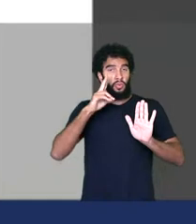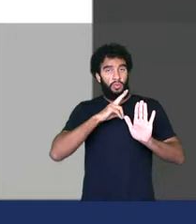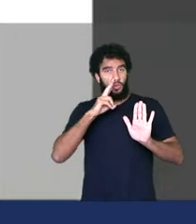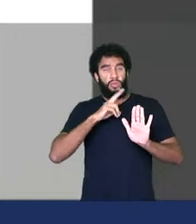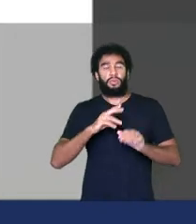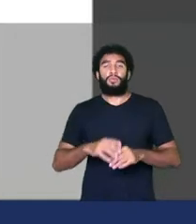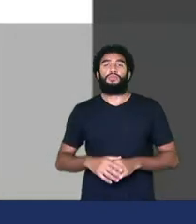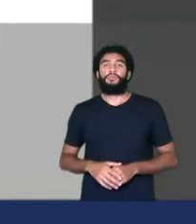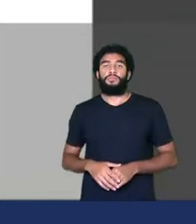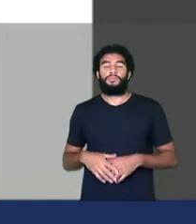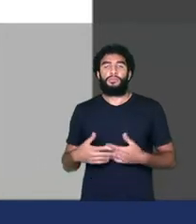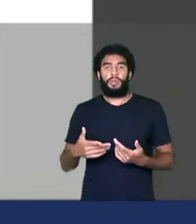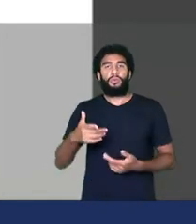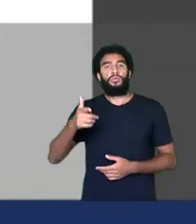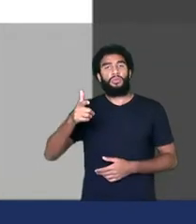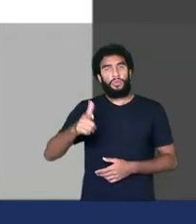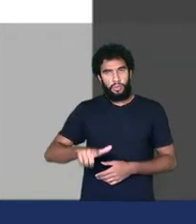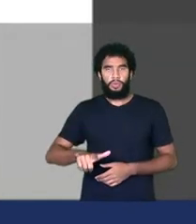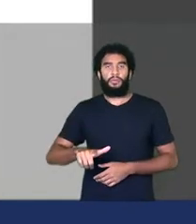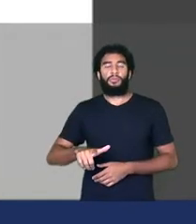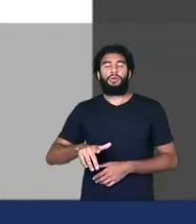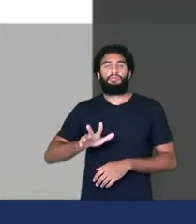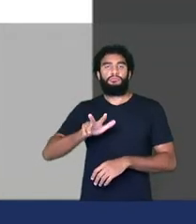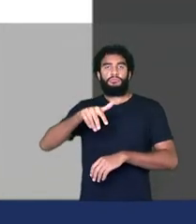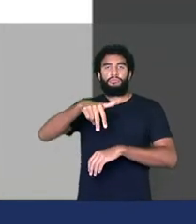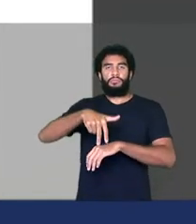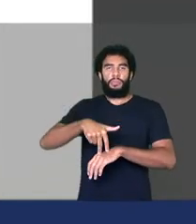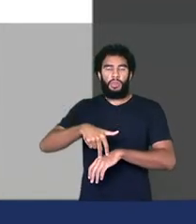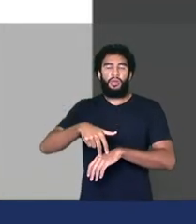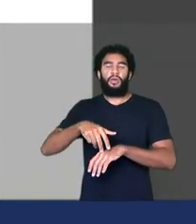MUITAS MATÉRIAS BEM MAIS URGENTES. ENTÃO AQUI MAIS ME POSICIONANDO, FOI O MEU VOTO